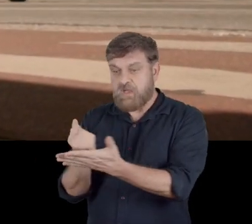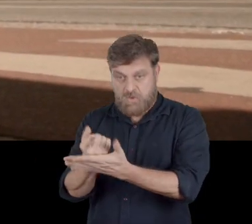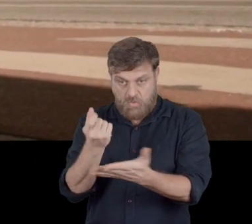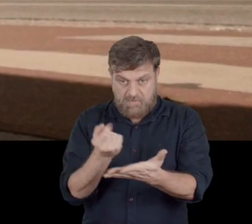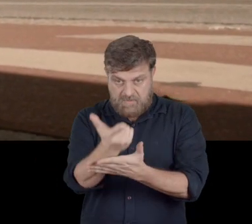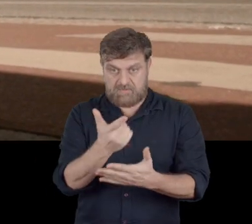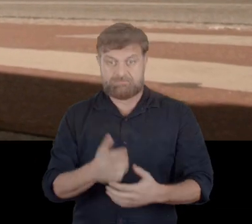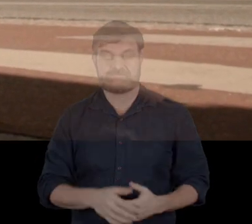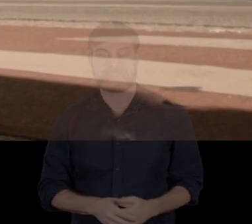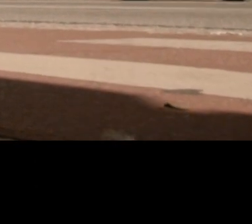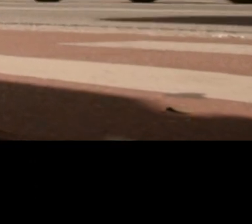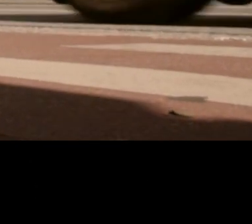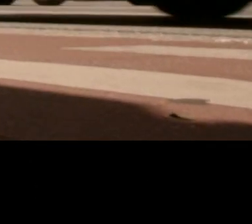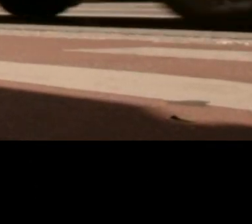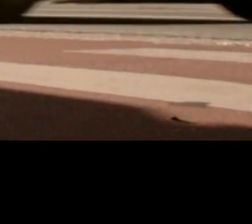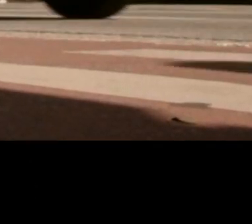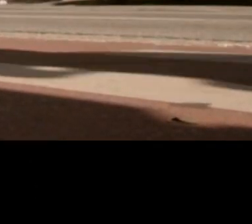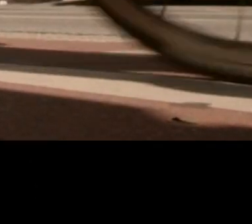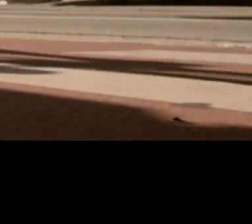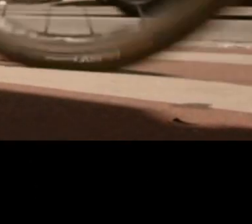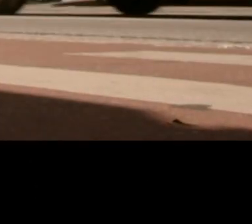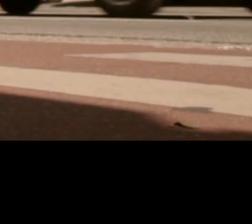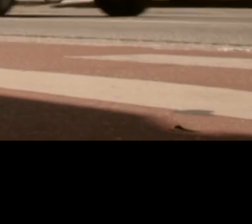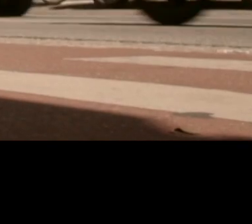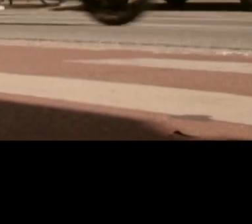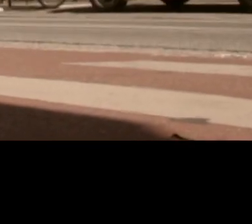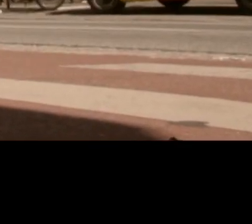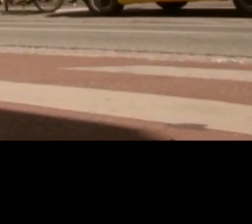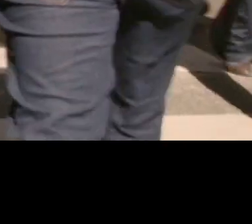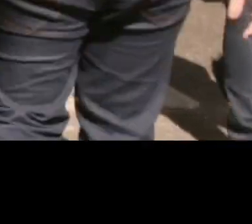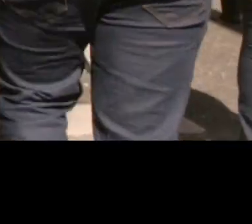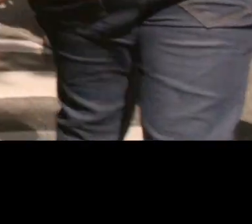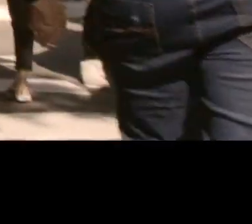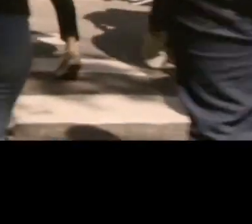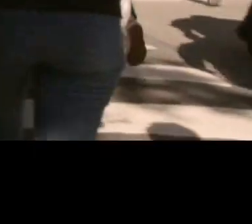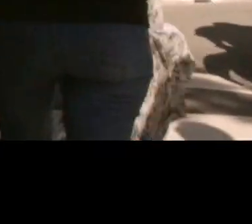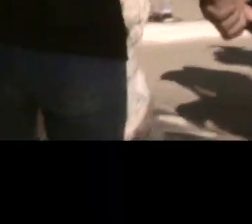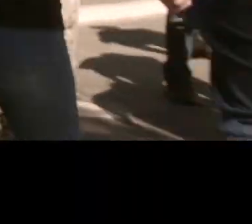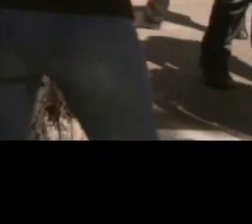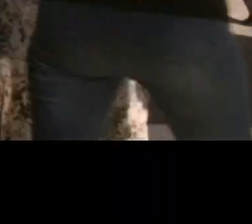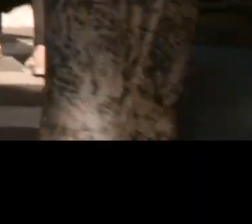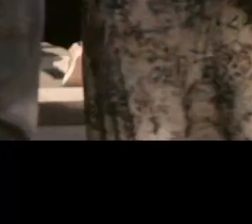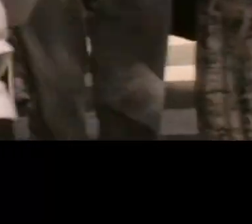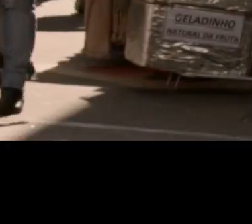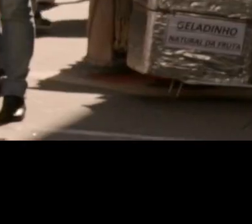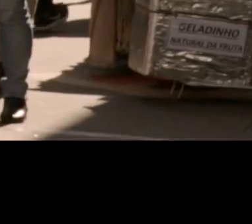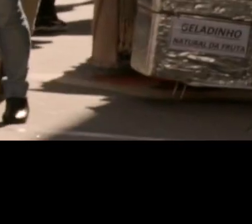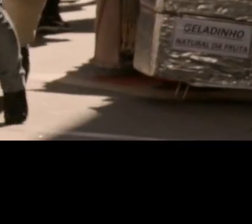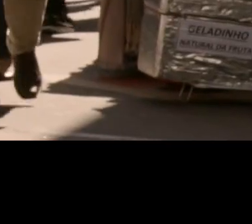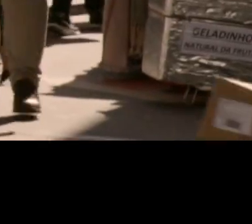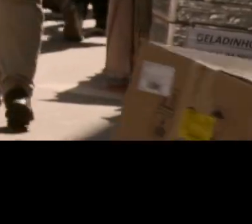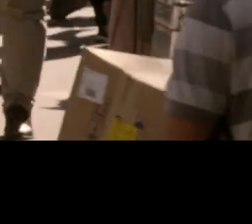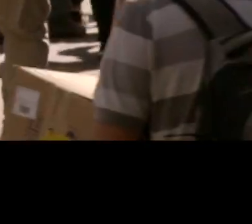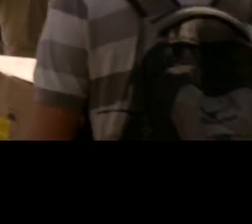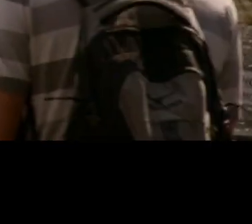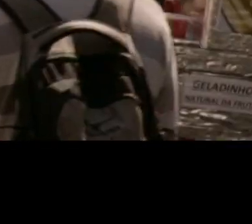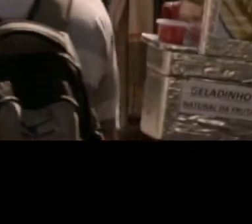[Música]